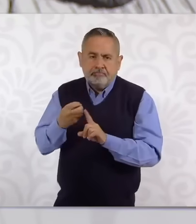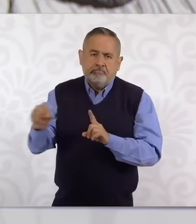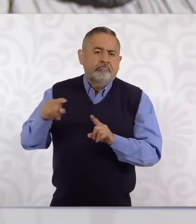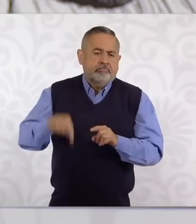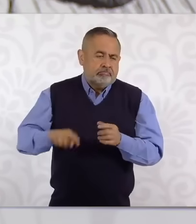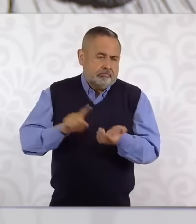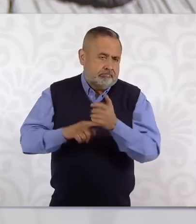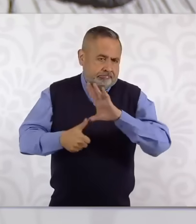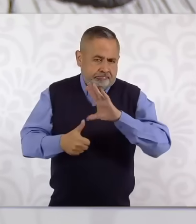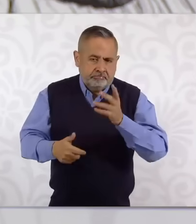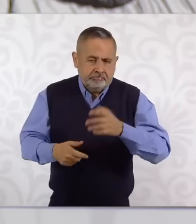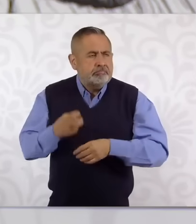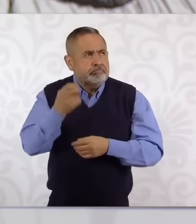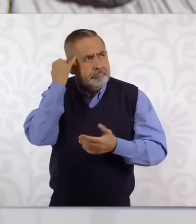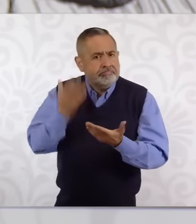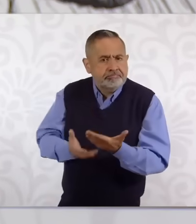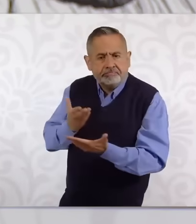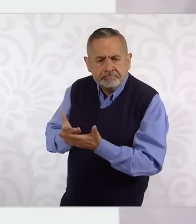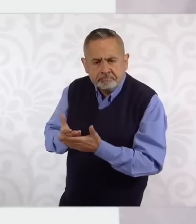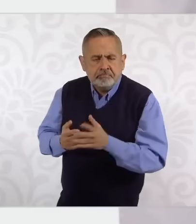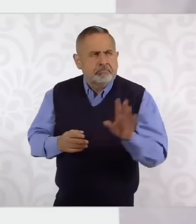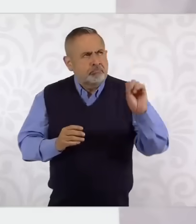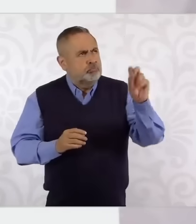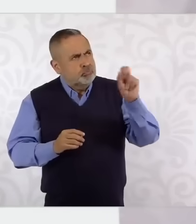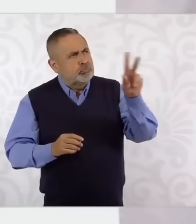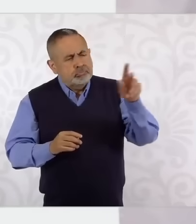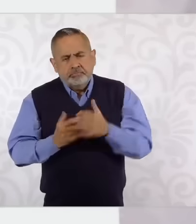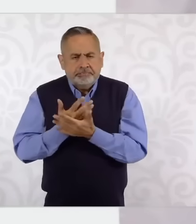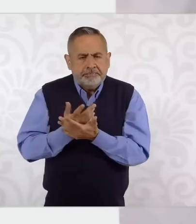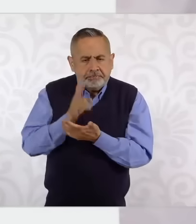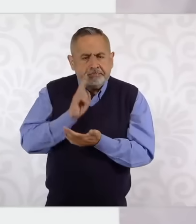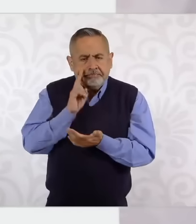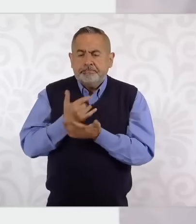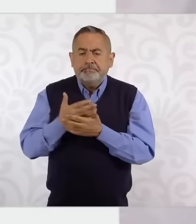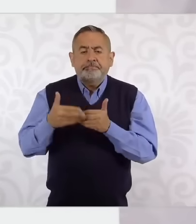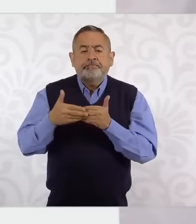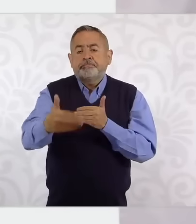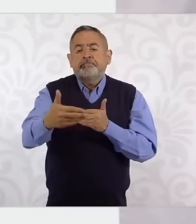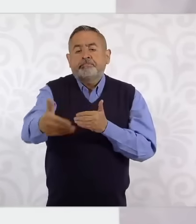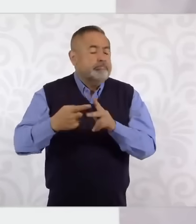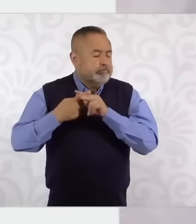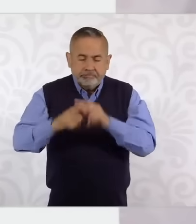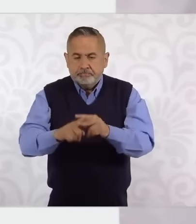ahí vienen el comunicado y pues vamos a esperar a ver ya que inicien formalmente. Hay que decir